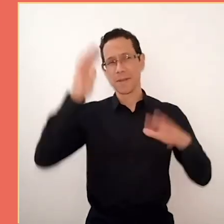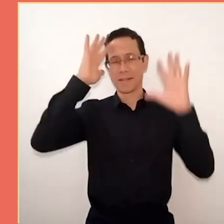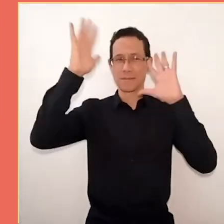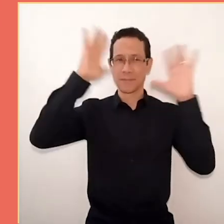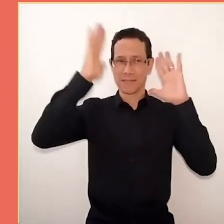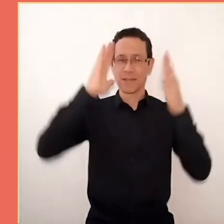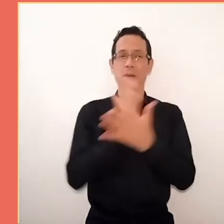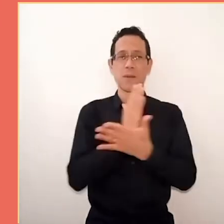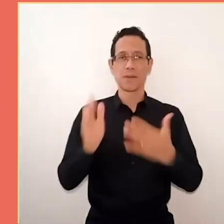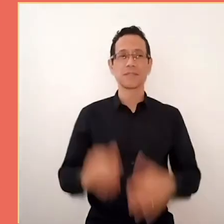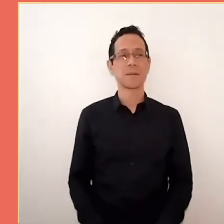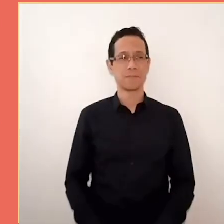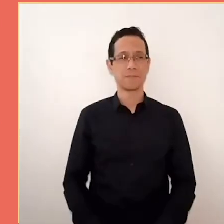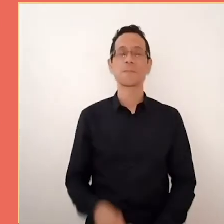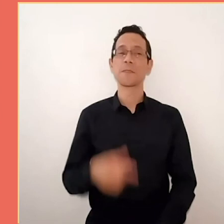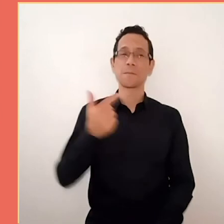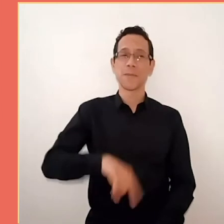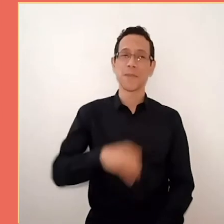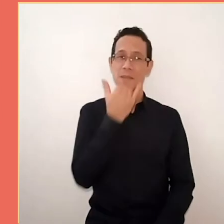Ah, desculpa, gente, troquei as ordens.